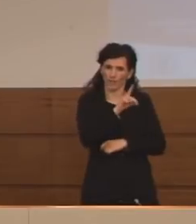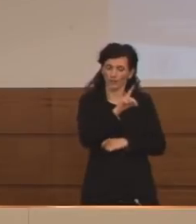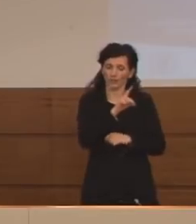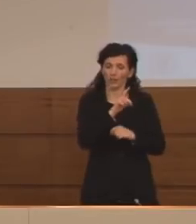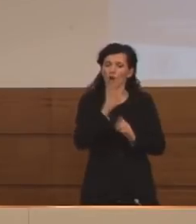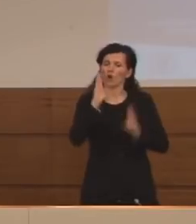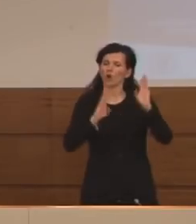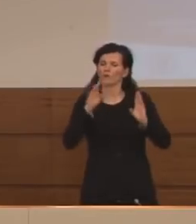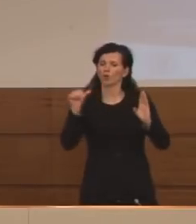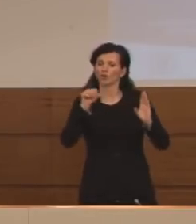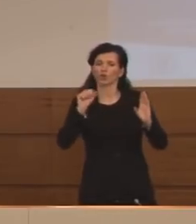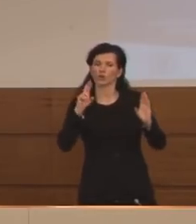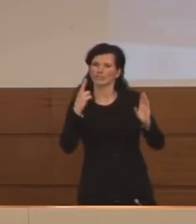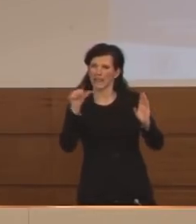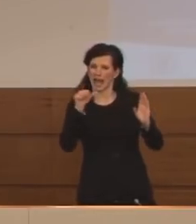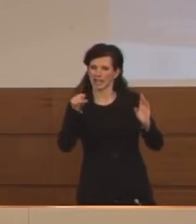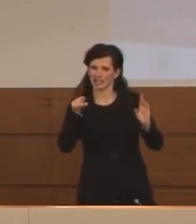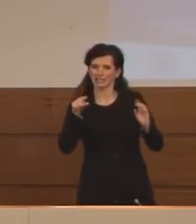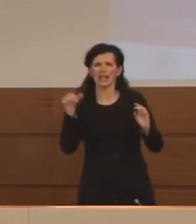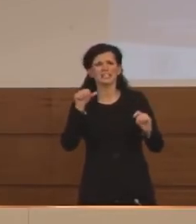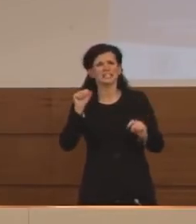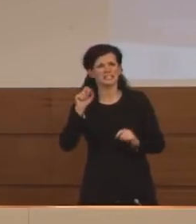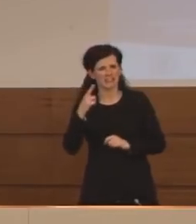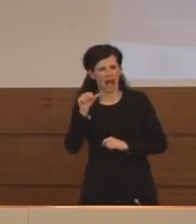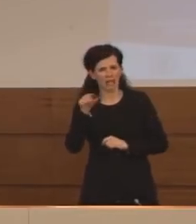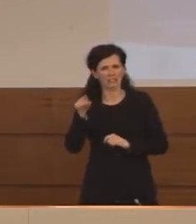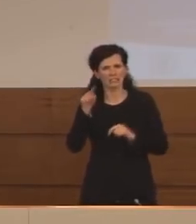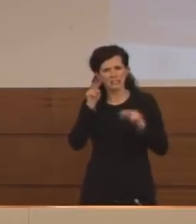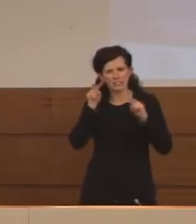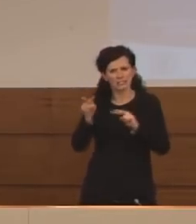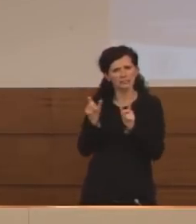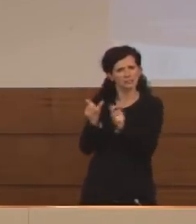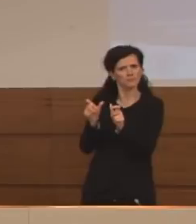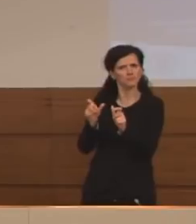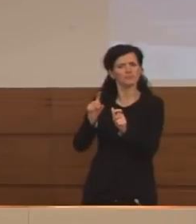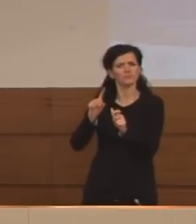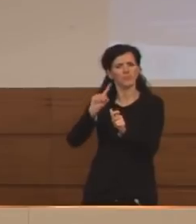però era più facilmente controllabile da un punto di vista di sanità pubblica